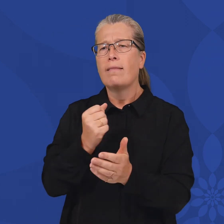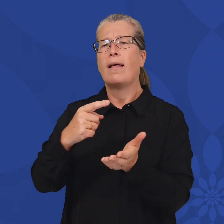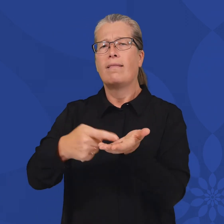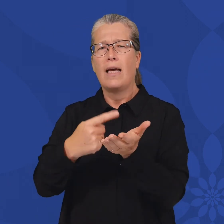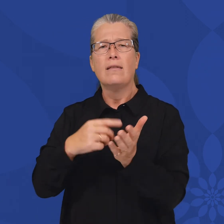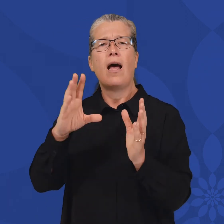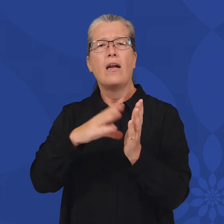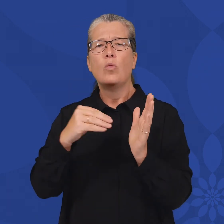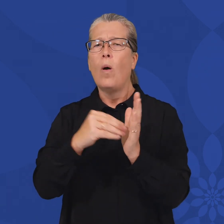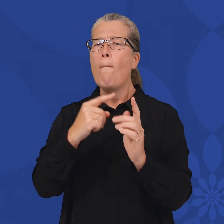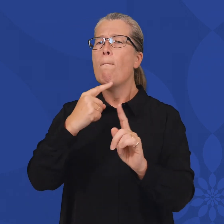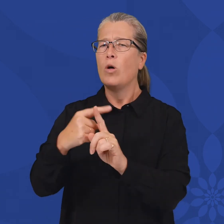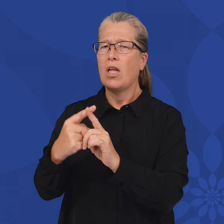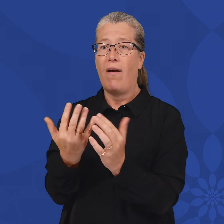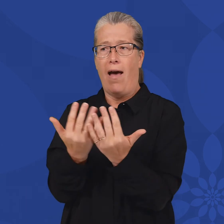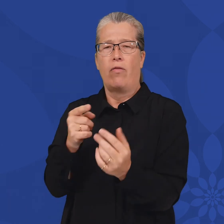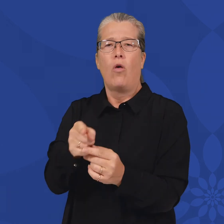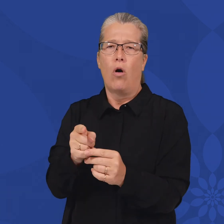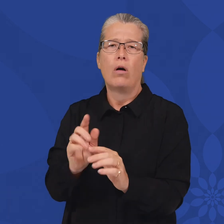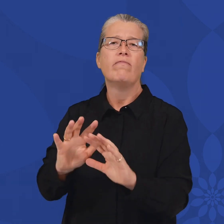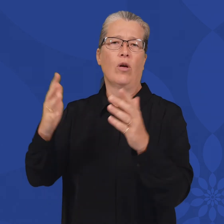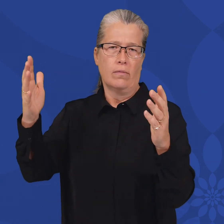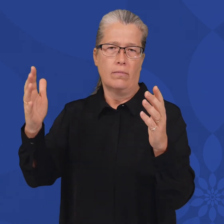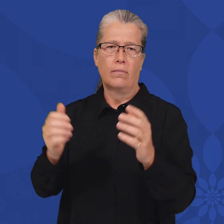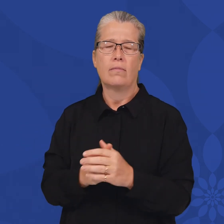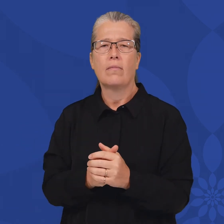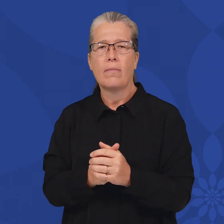antalet positiva testresultat har ökat.